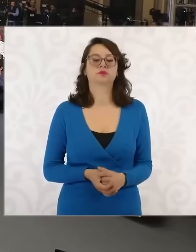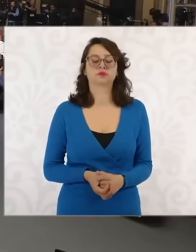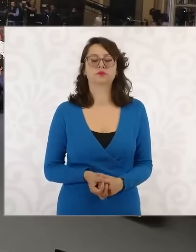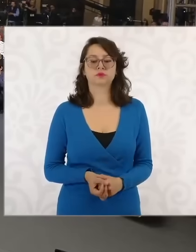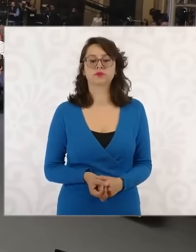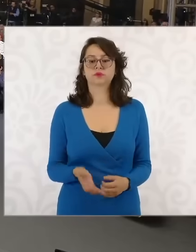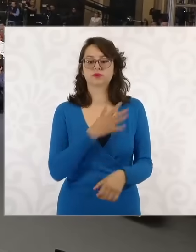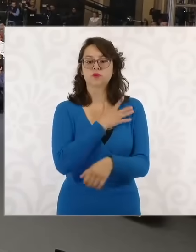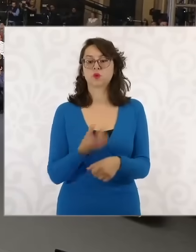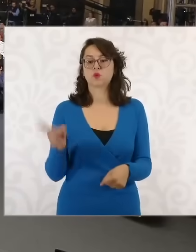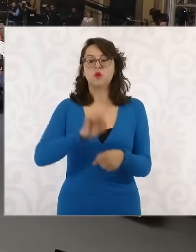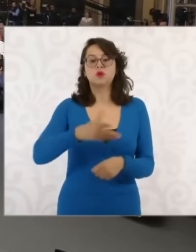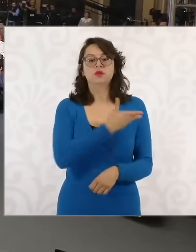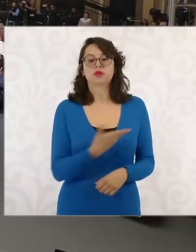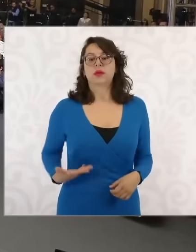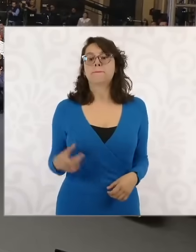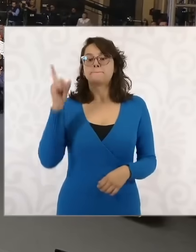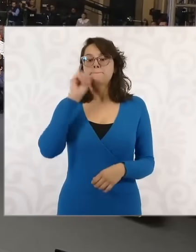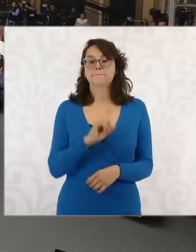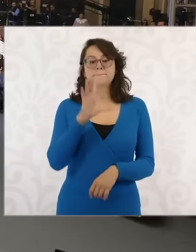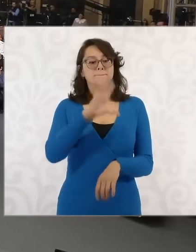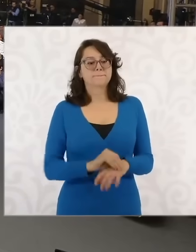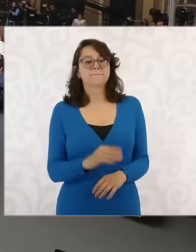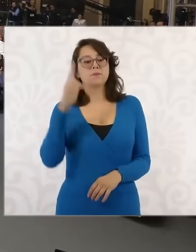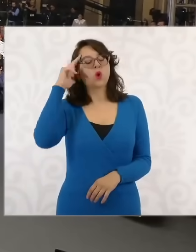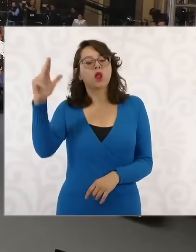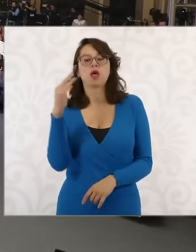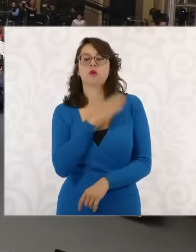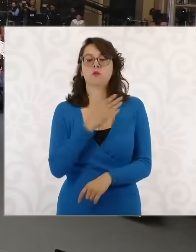Buenos días, presidenta, con su permiso. Hola, buenos días a todos. Como ya les informaba el